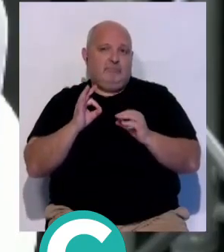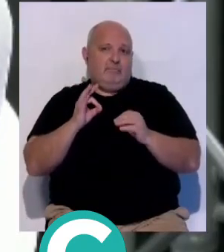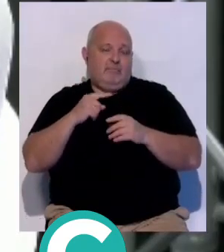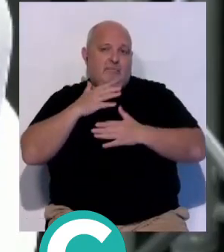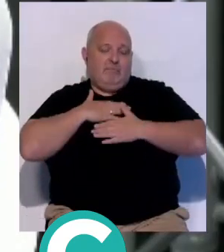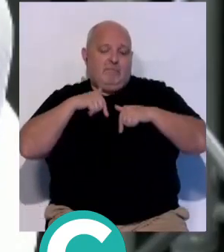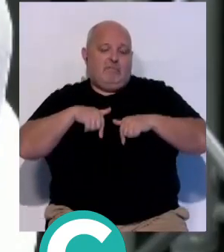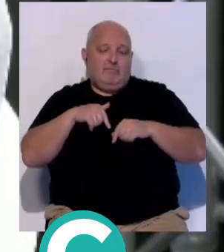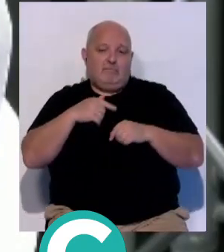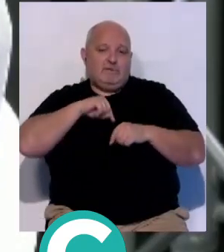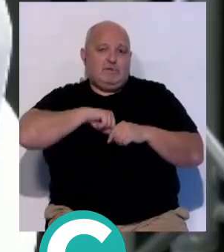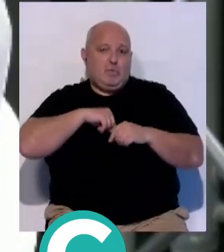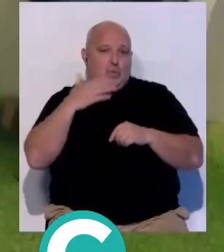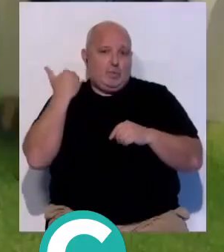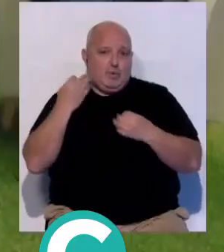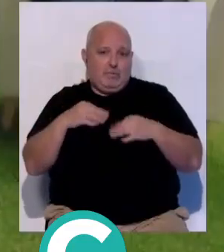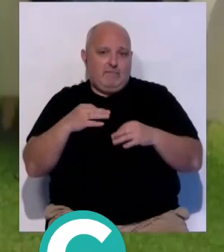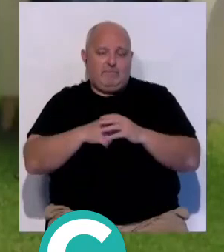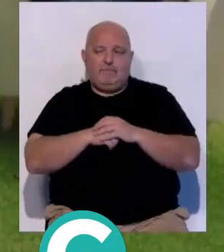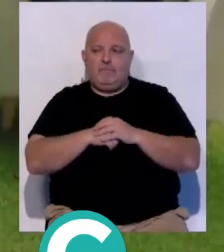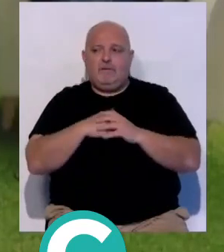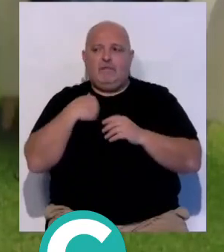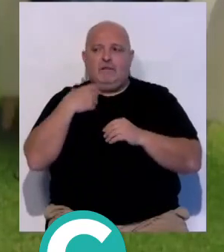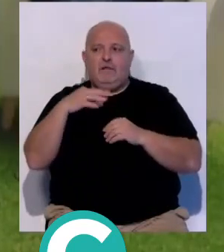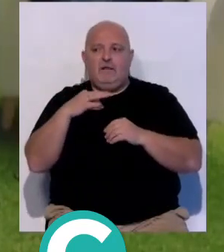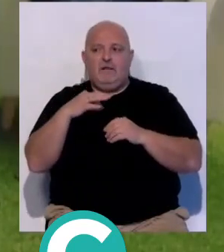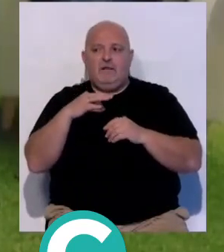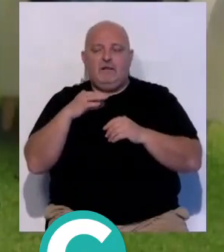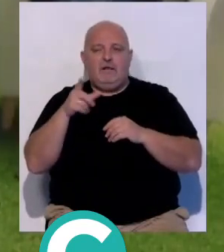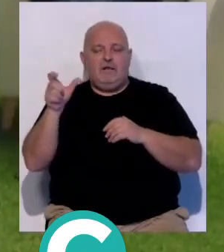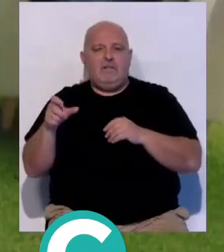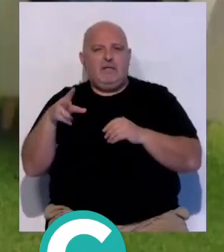mío y lo que se siente orgulloso cada uno a mí sí me quedó una cosita de con Dani Dani vos aprende